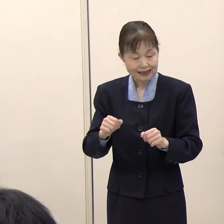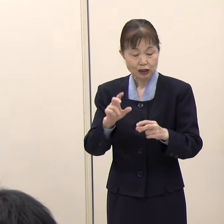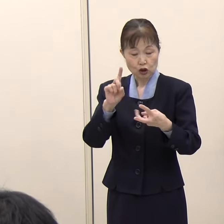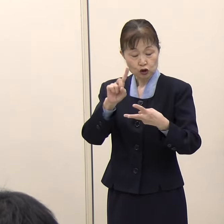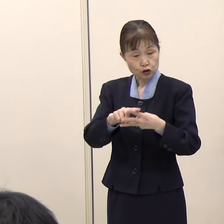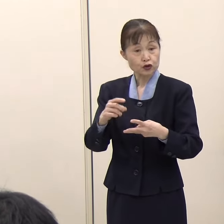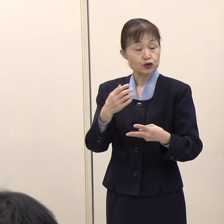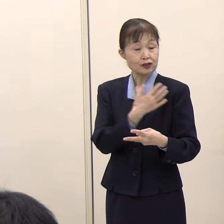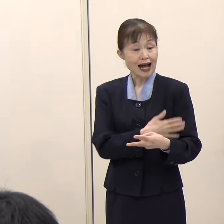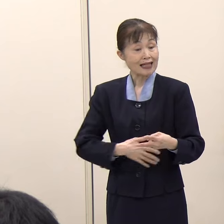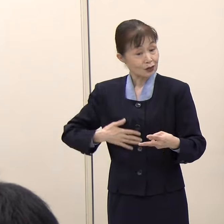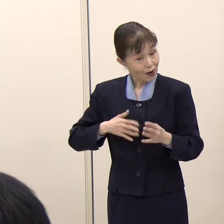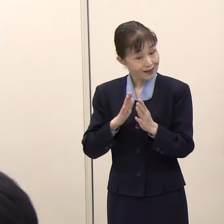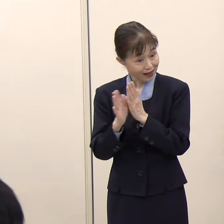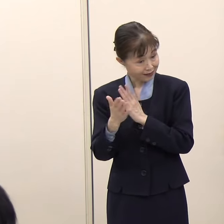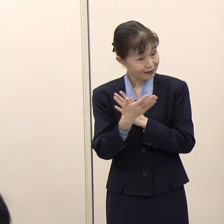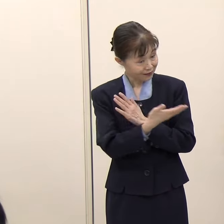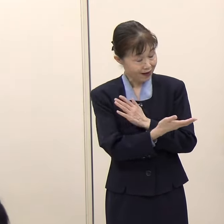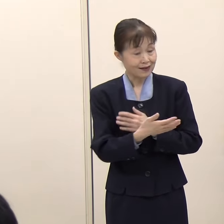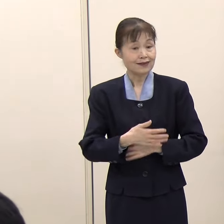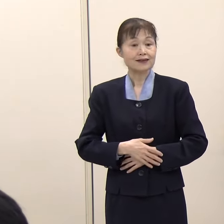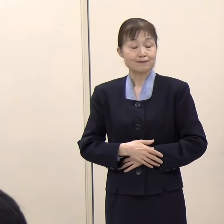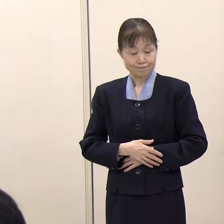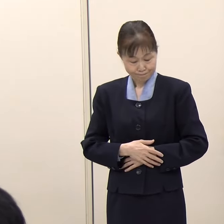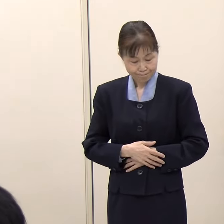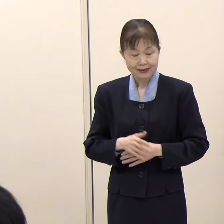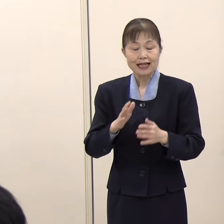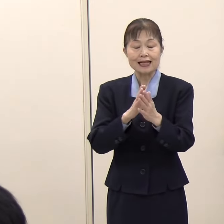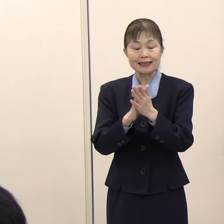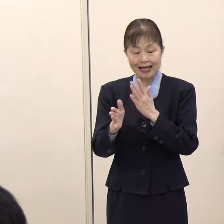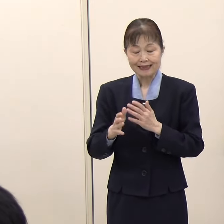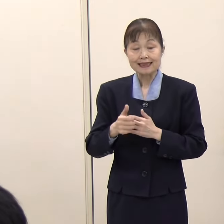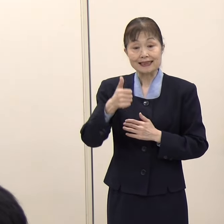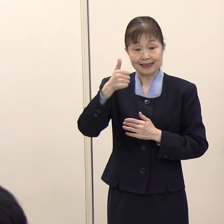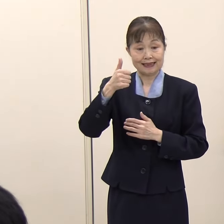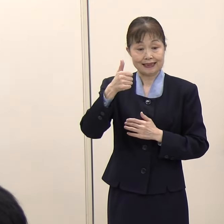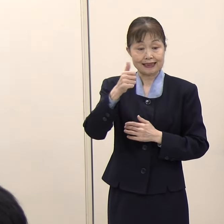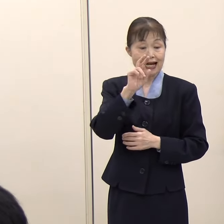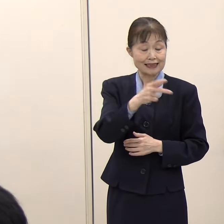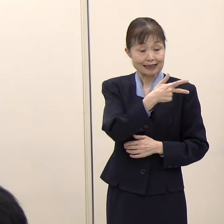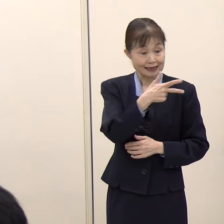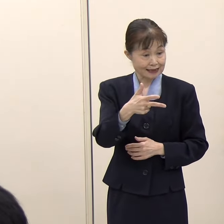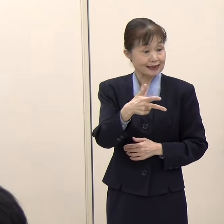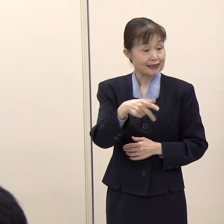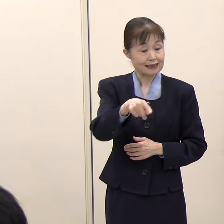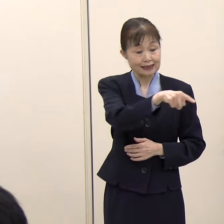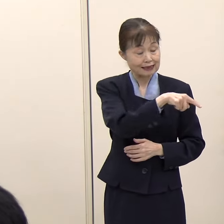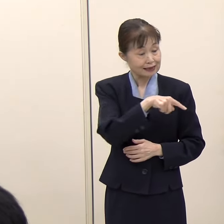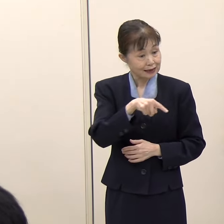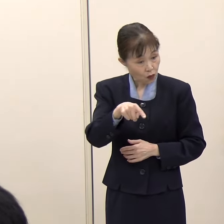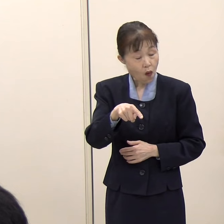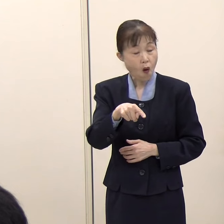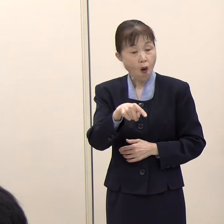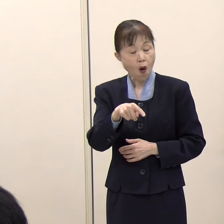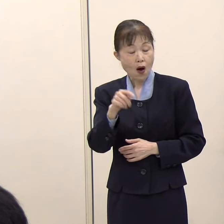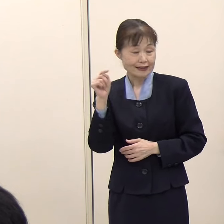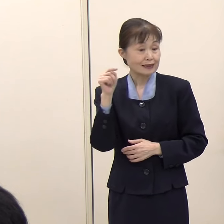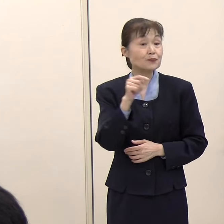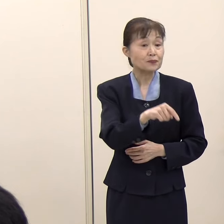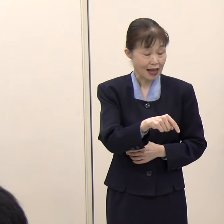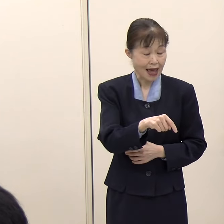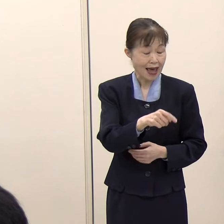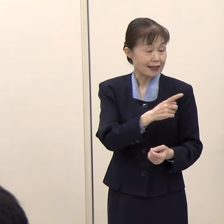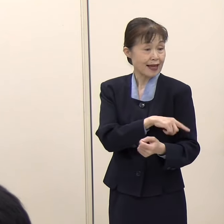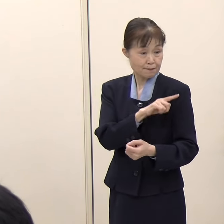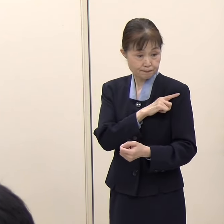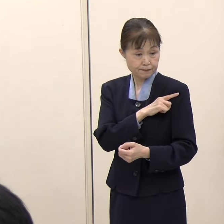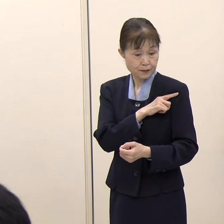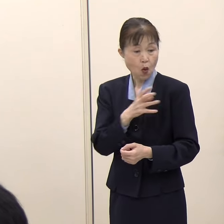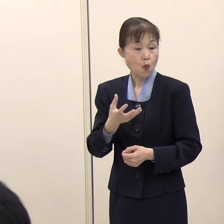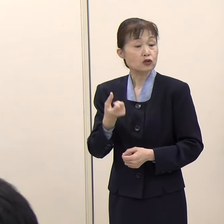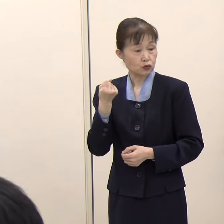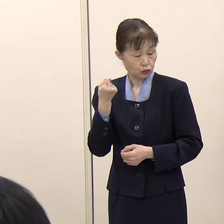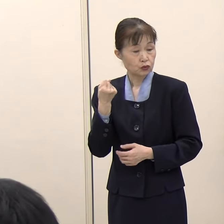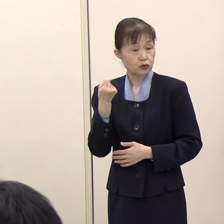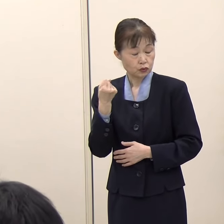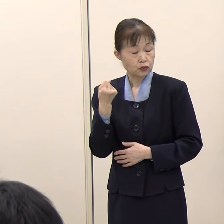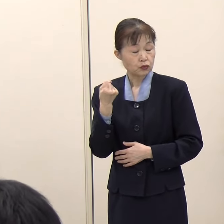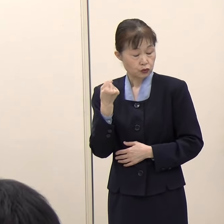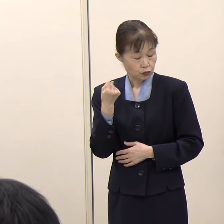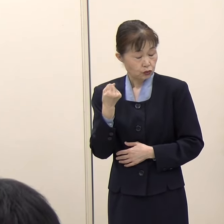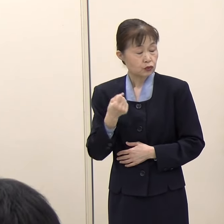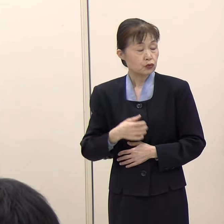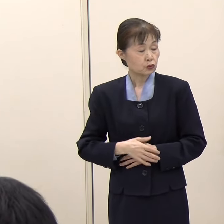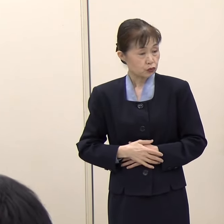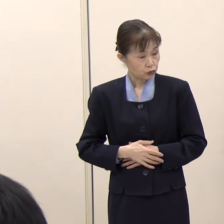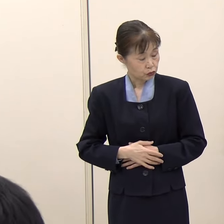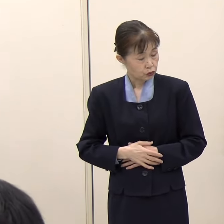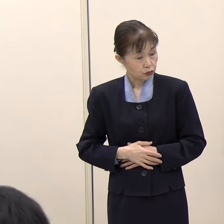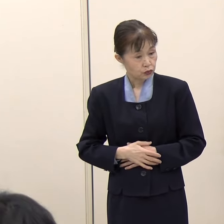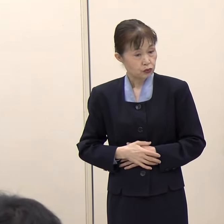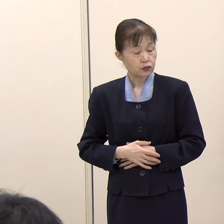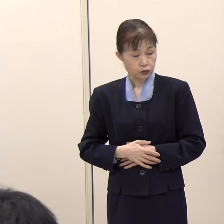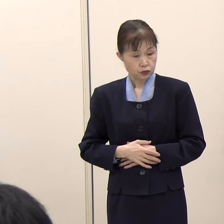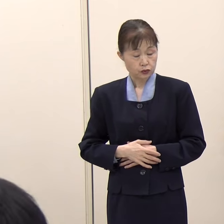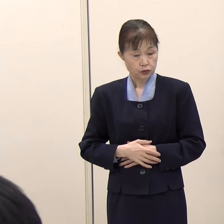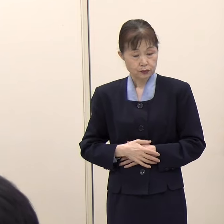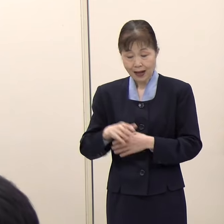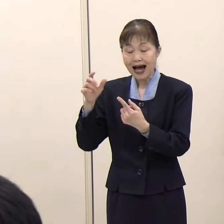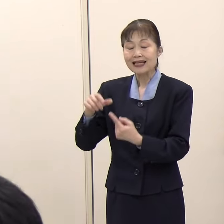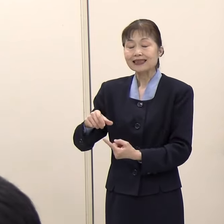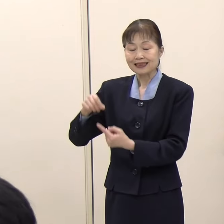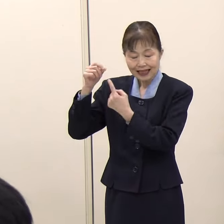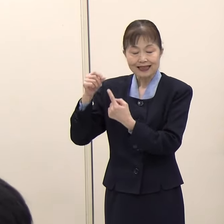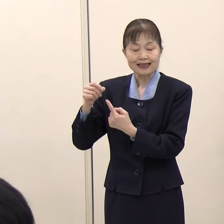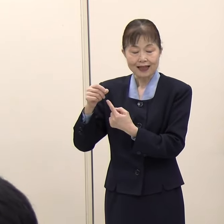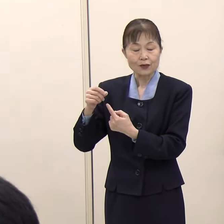（知事）そうです。結局、県知事がその理事について任命することになっていますので、その選定については県が行わざるを得ません。